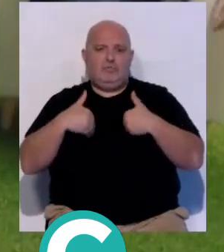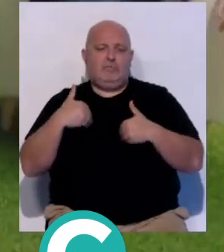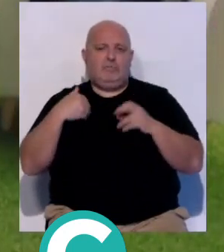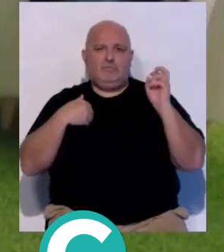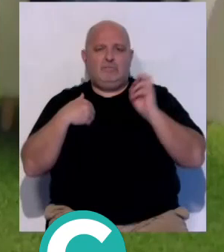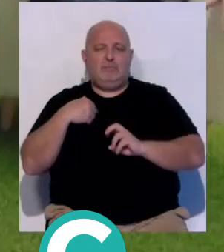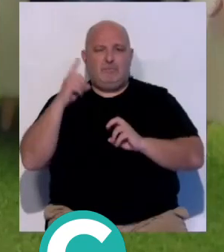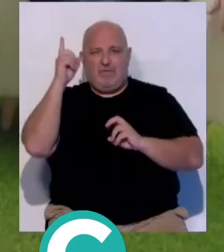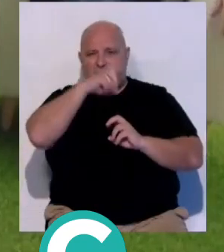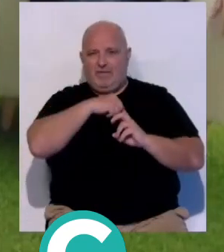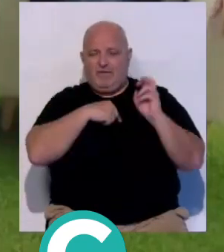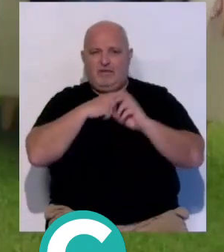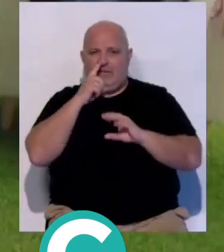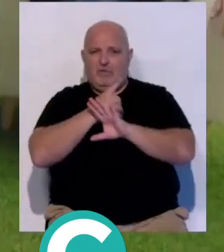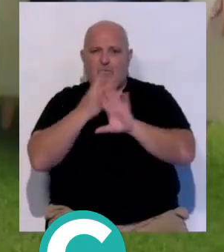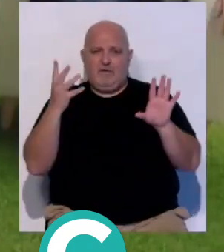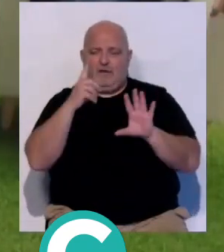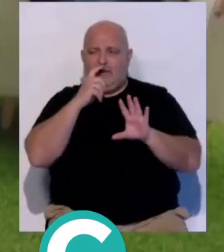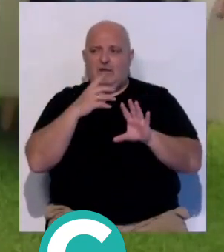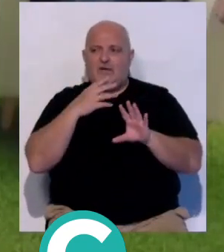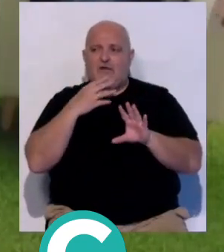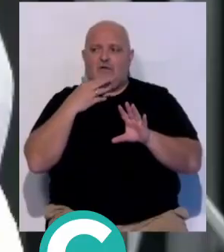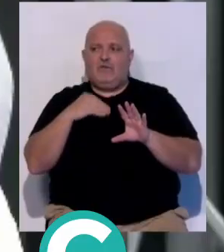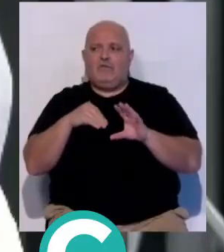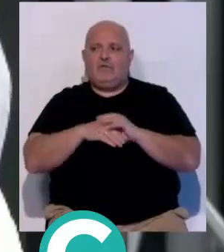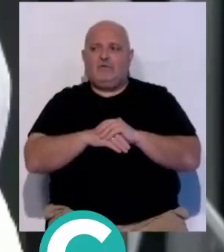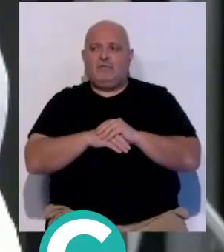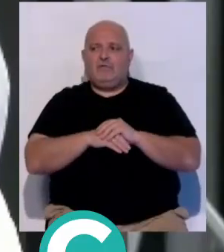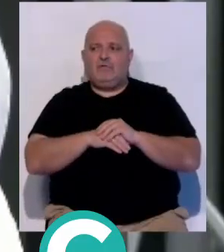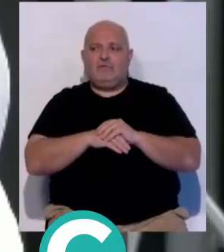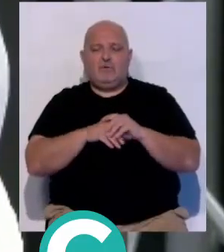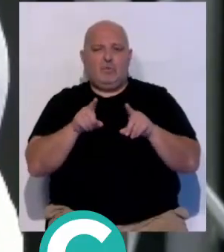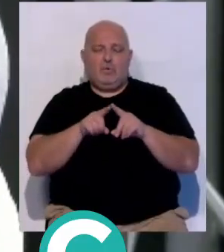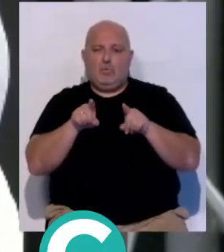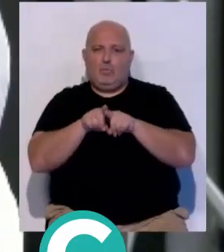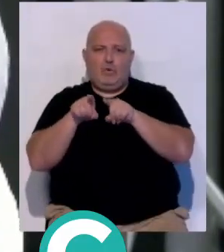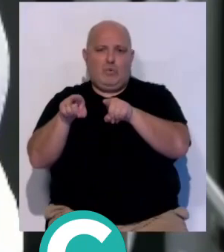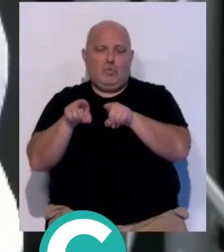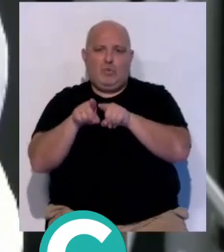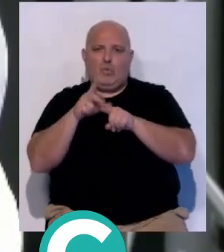Madrid tenía 19 añitos como decía anteriormente Y me pasó un poco como a Hugo soy de Madrid y